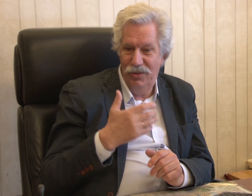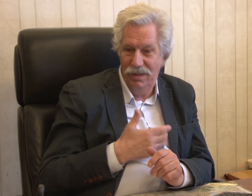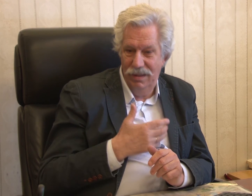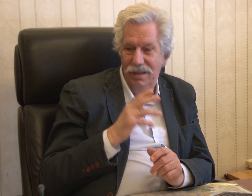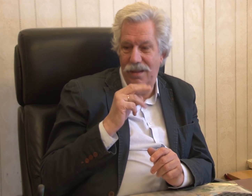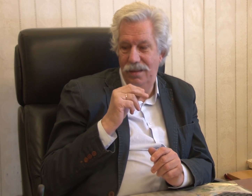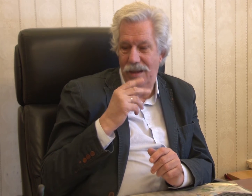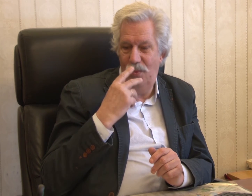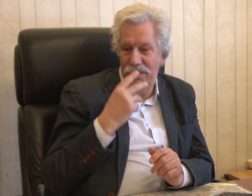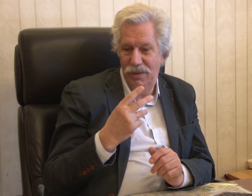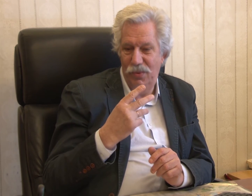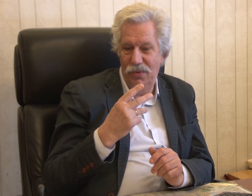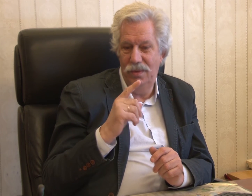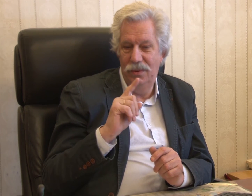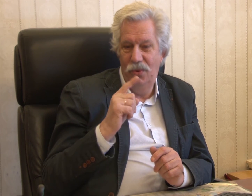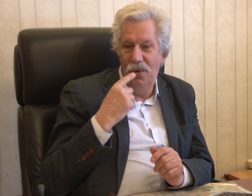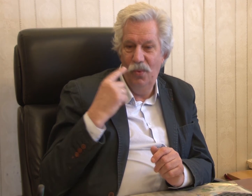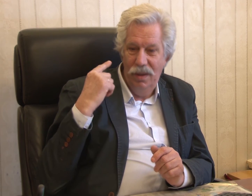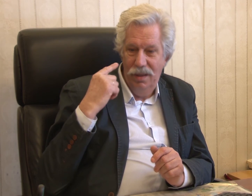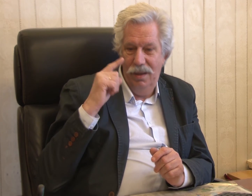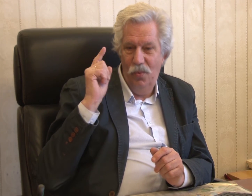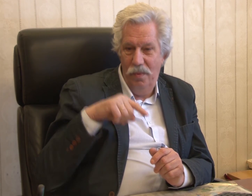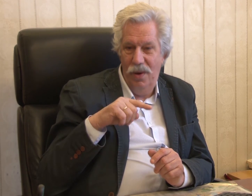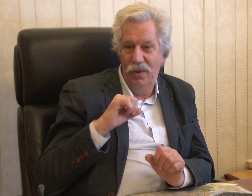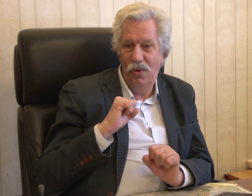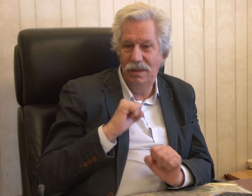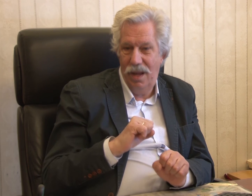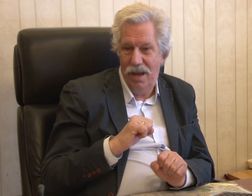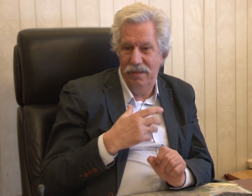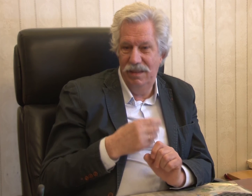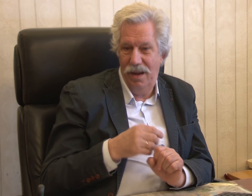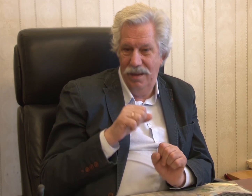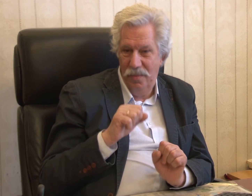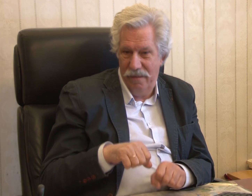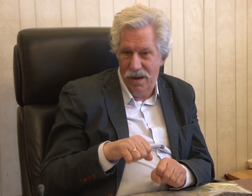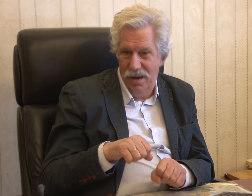когда увижу, что глухие умеют отстаивать свои права,